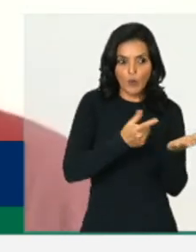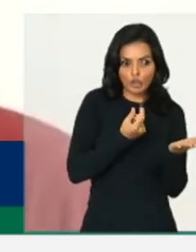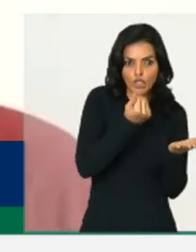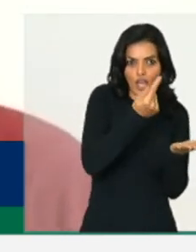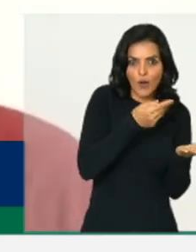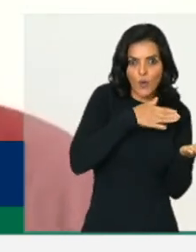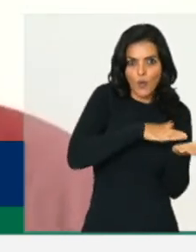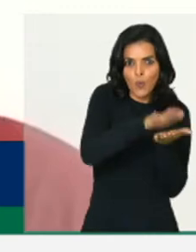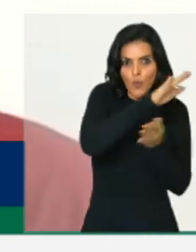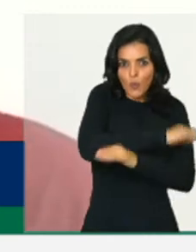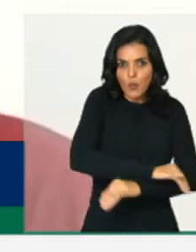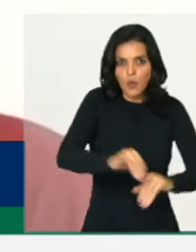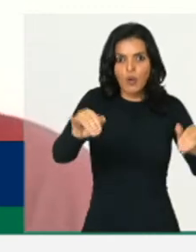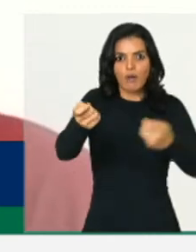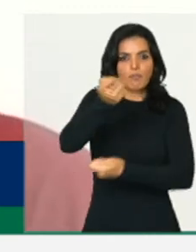OBRIGADO. COMO VOTA O PL? PP. -- [DEPUTADO]: O PL, SR.